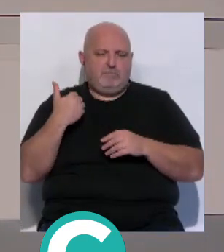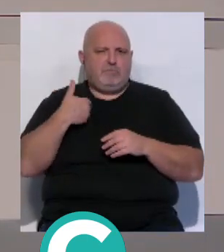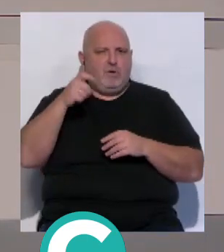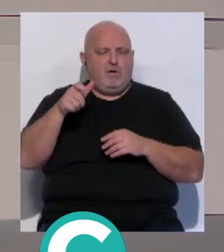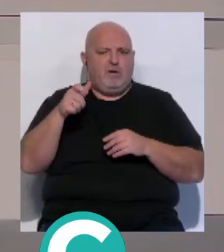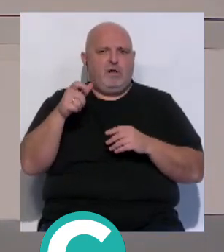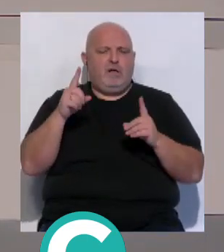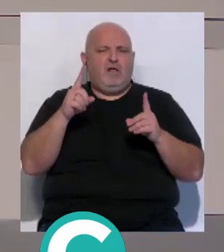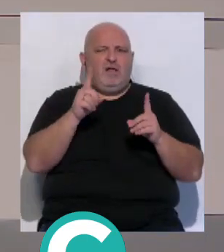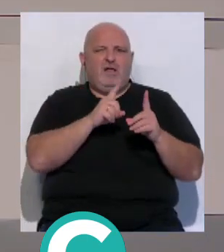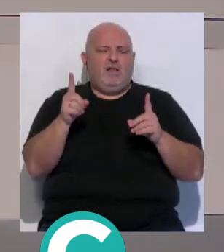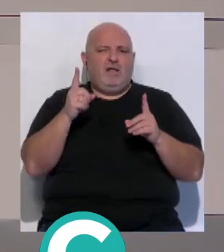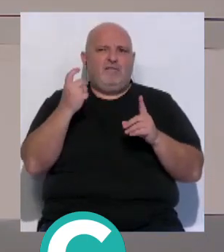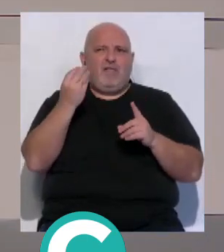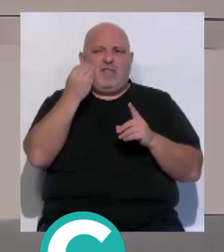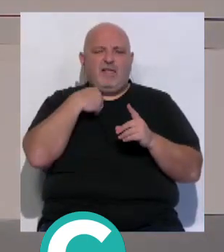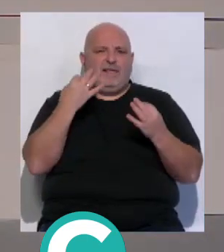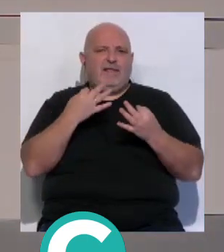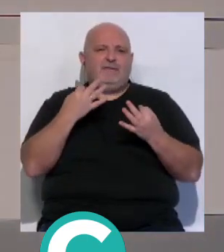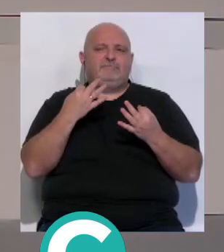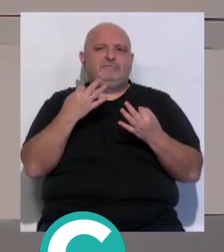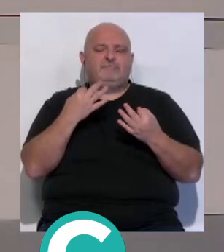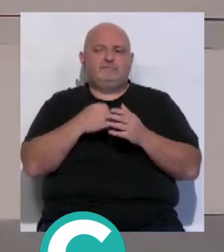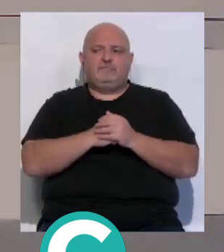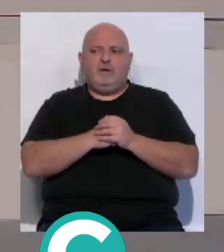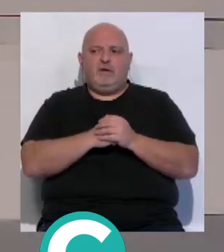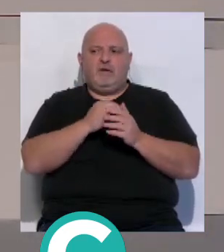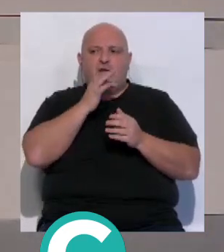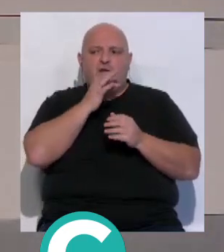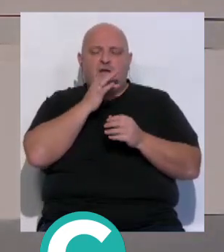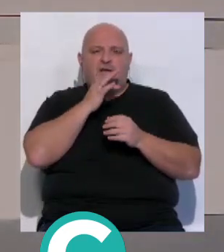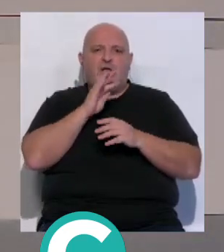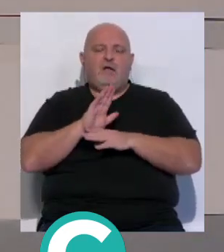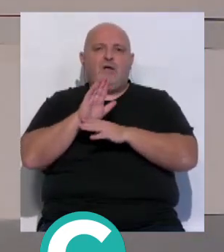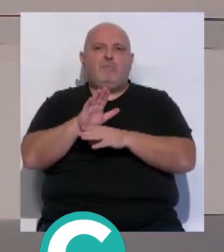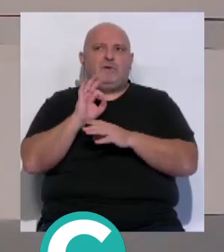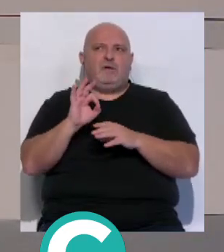una experiencia lo único que echamos en falta es que todavía no había sido presentado a los